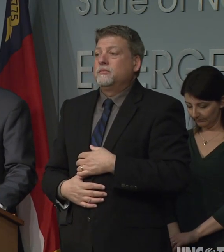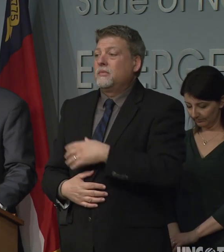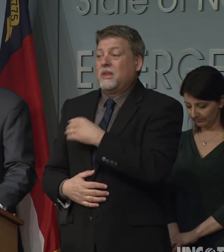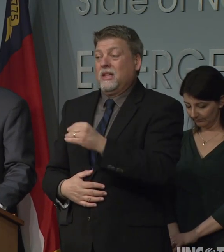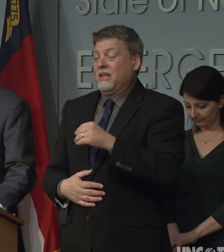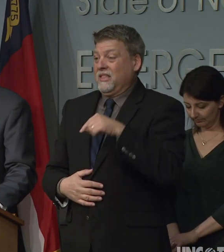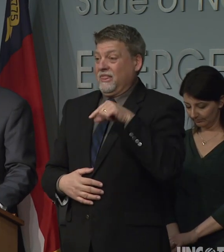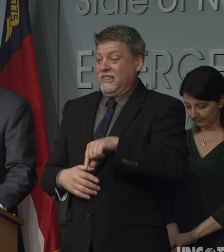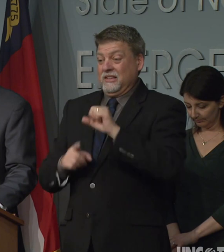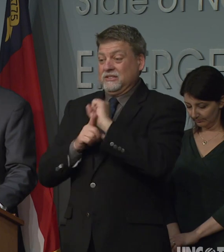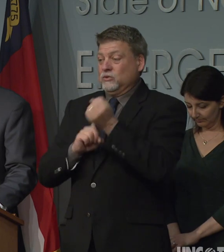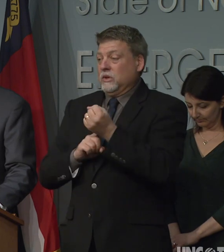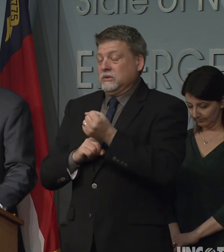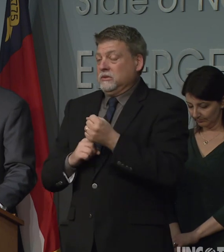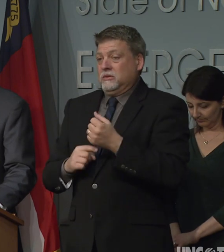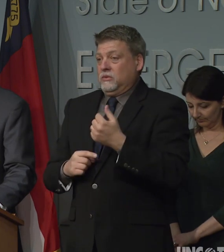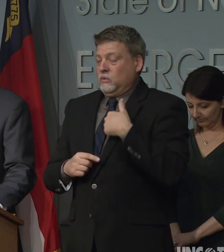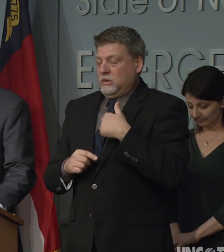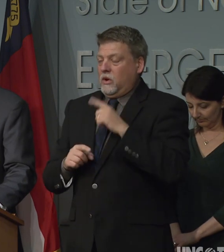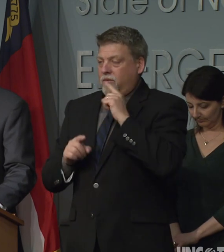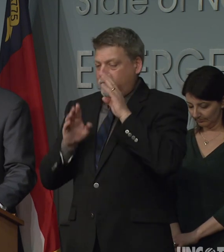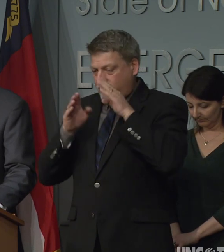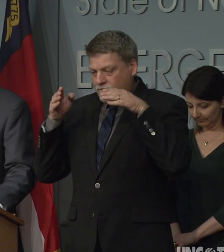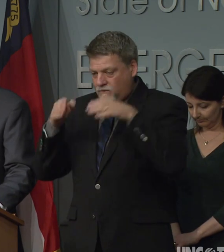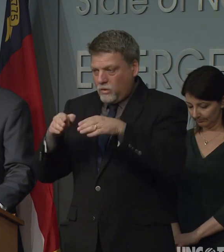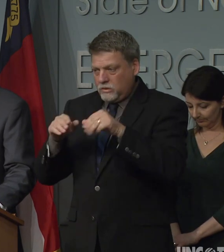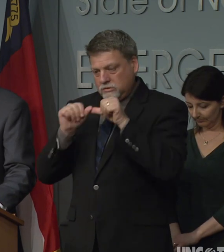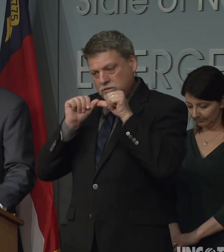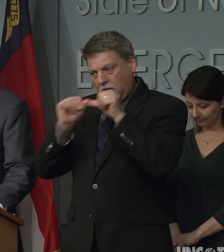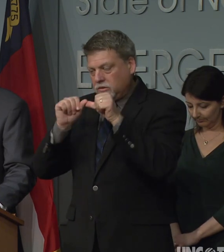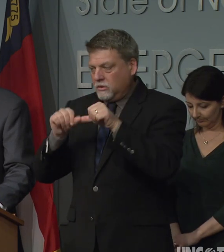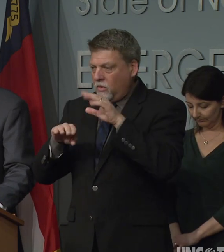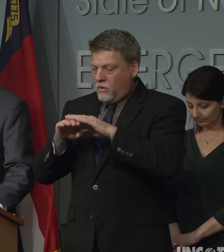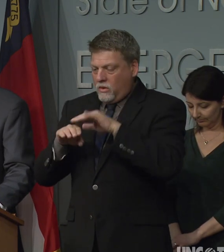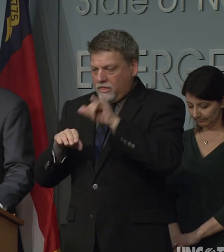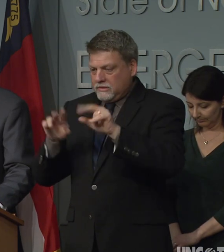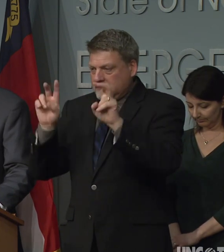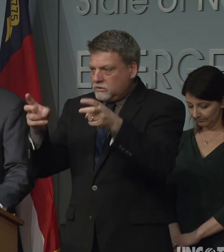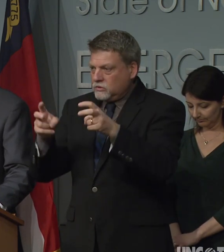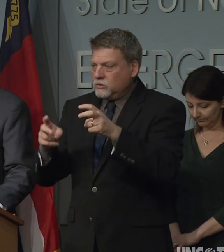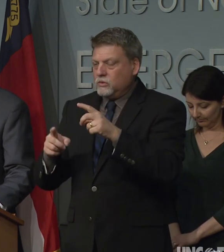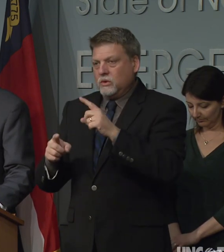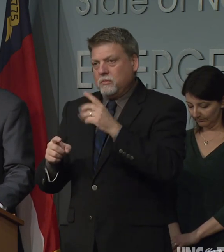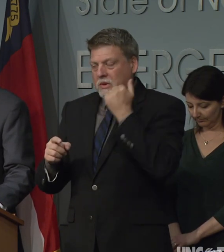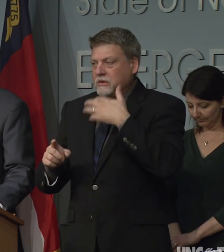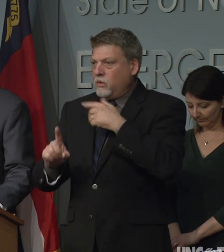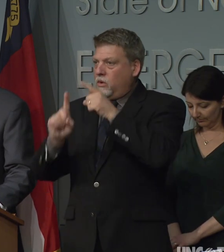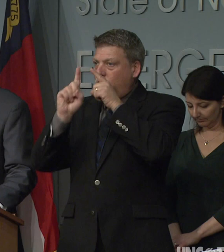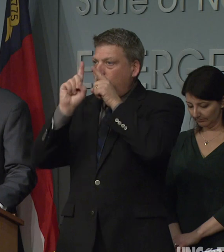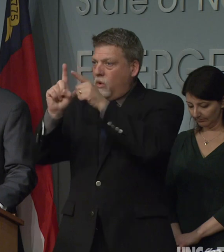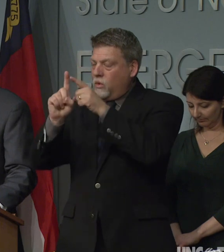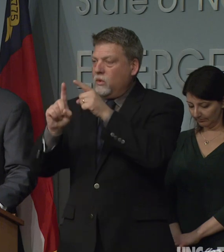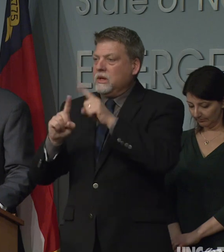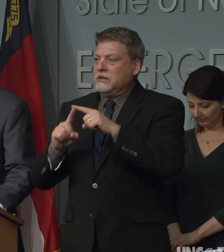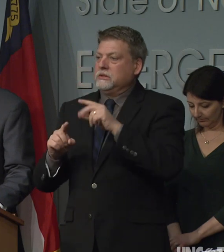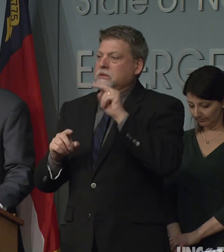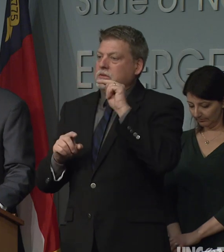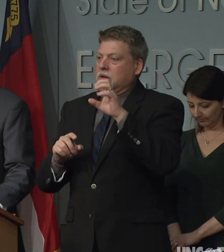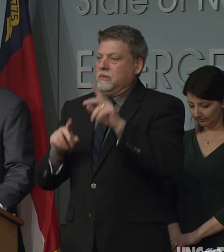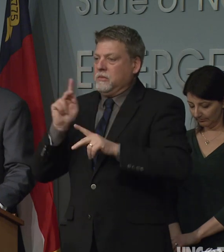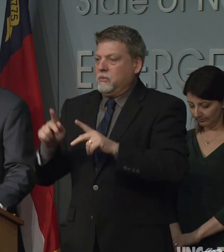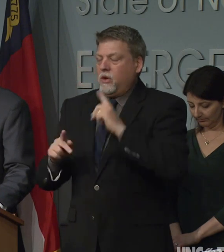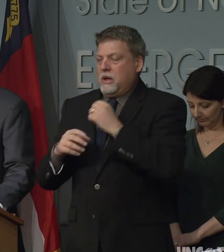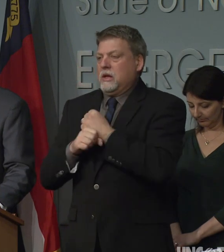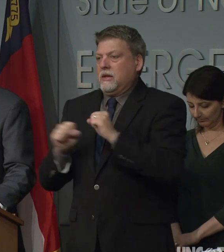otras restricciones. Estamos trabajando en esto día y noche sesión dando que el bienestar y la salud delas de la población